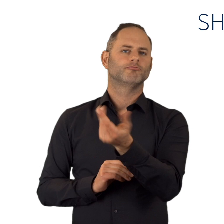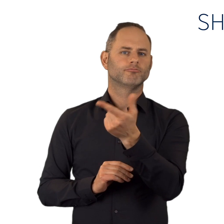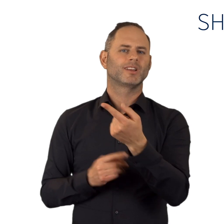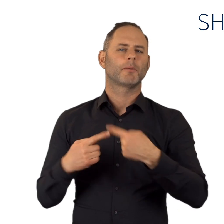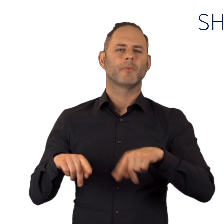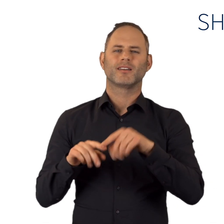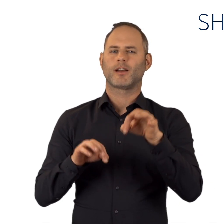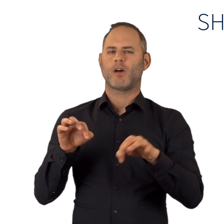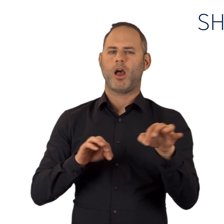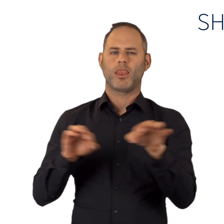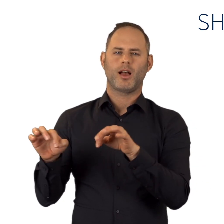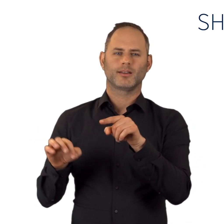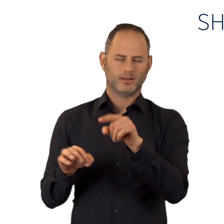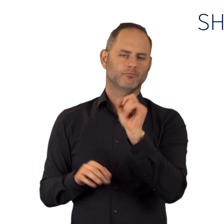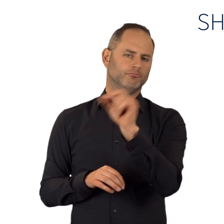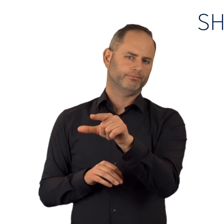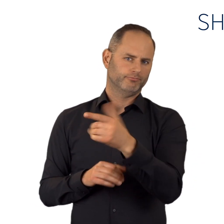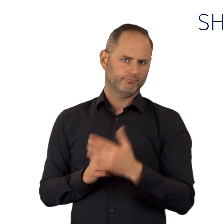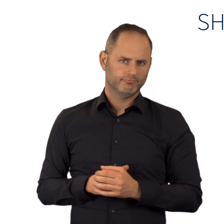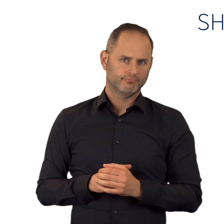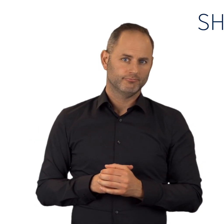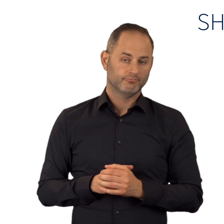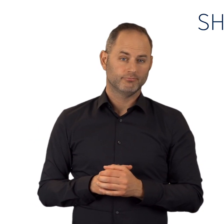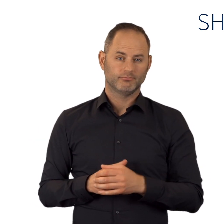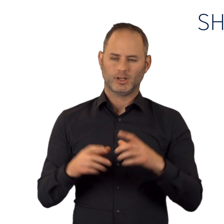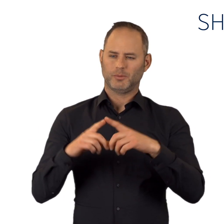und an die Gemeindewahlleiterin bzw. den Gemeindewahlleiter versandt werden.